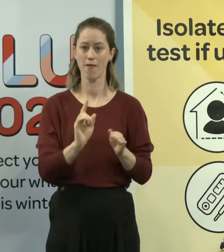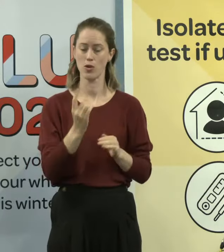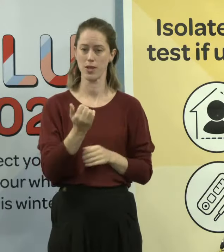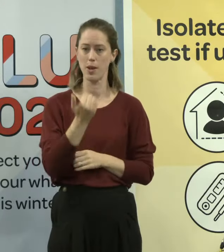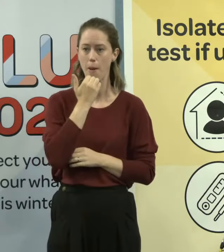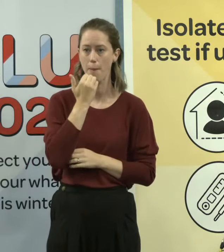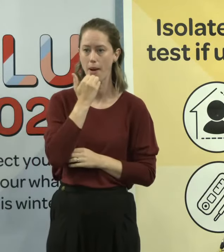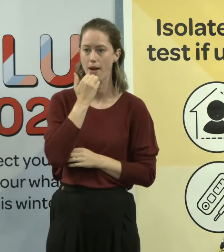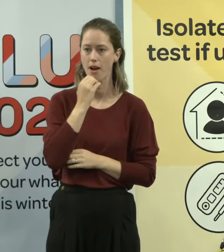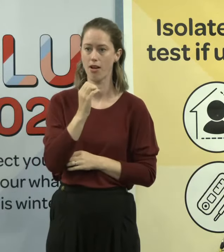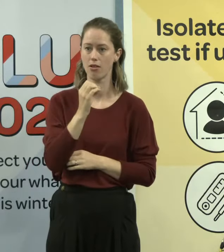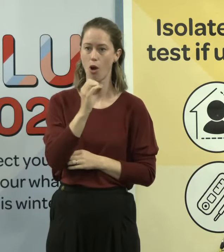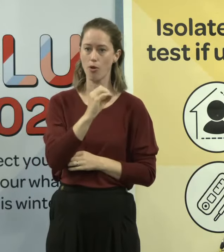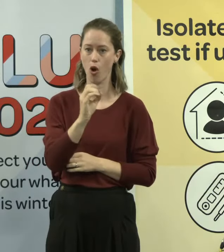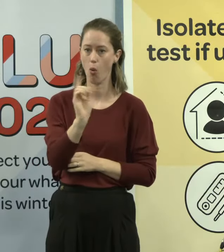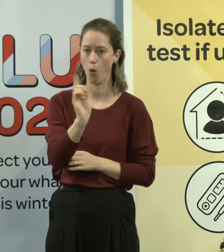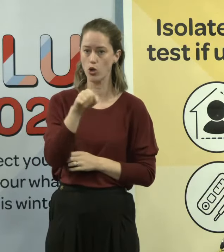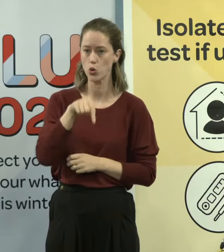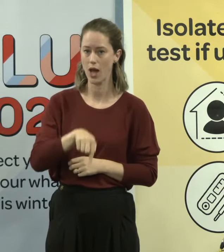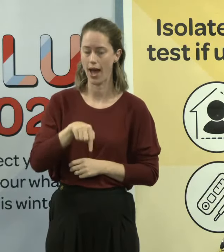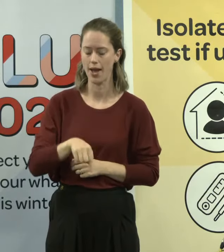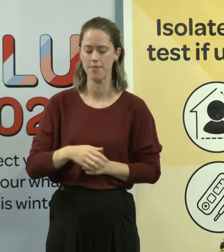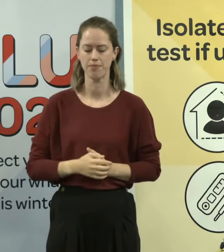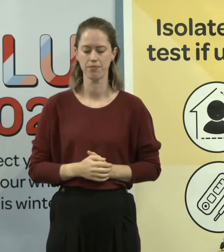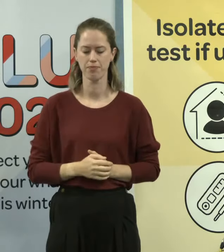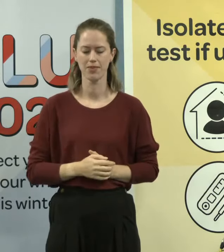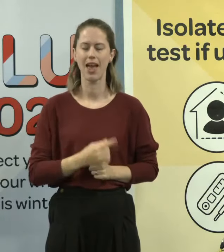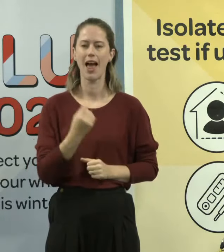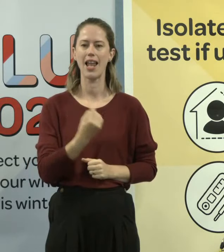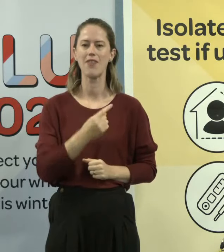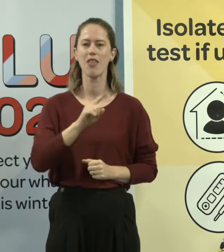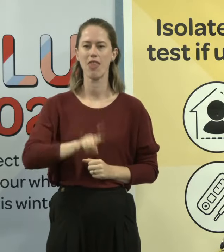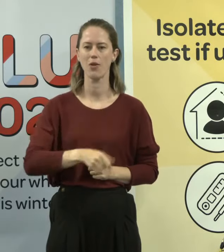rangahau hou me whakaae nga tangata o Aotearoa inaianei ki